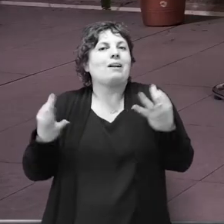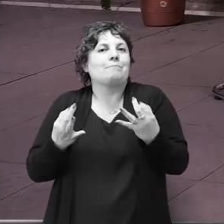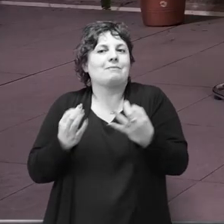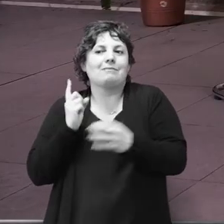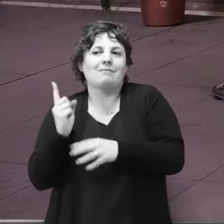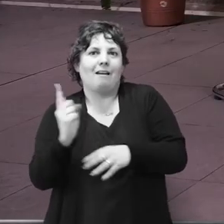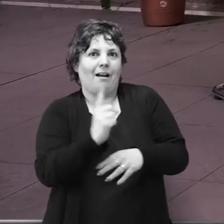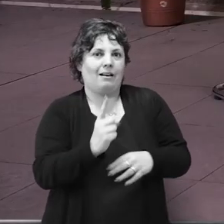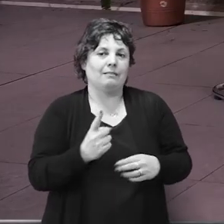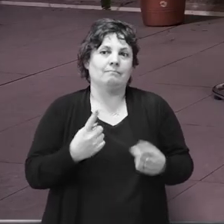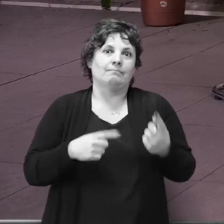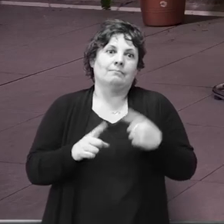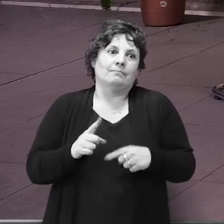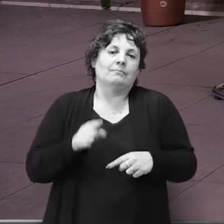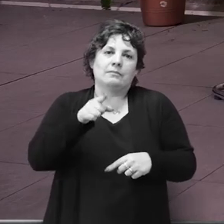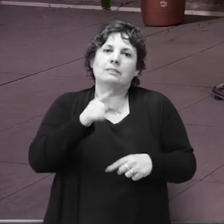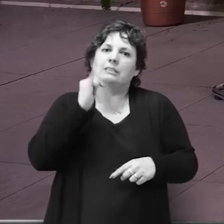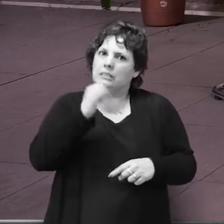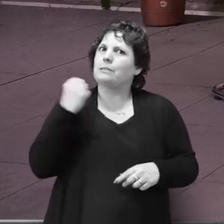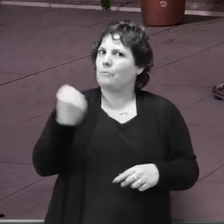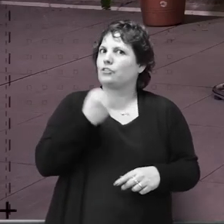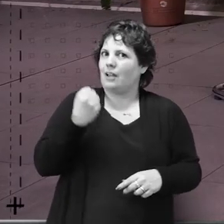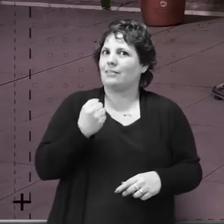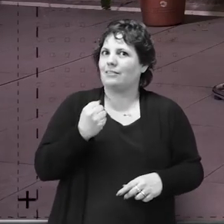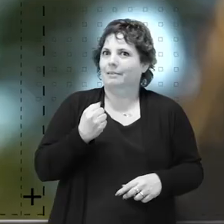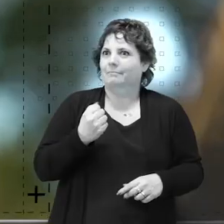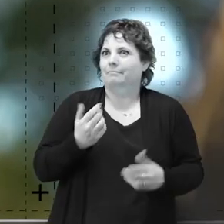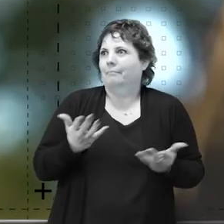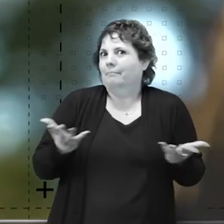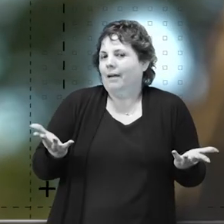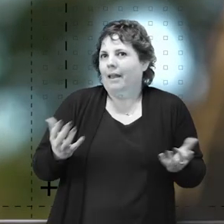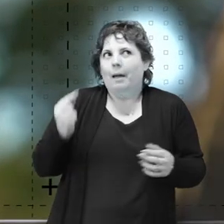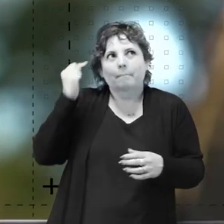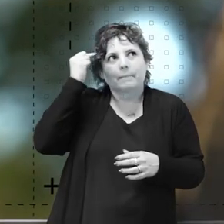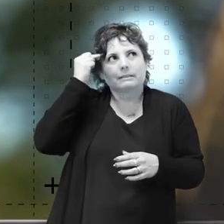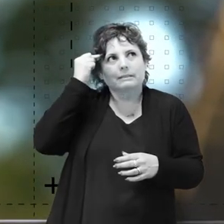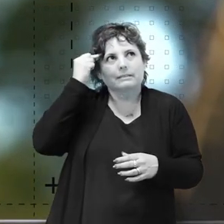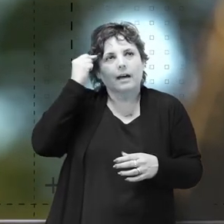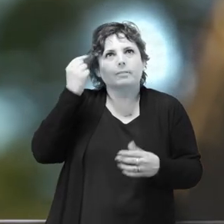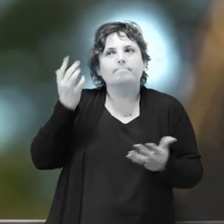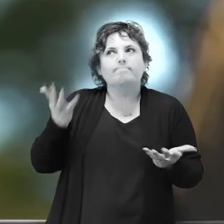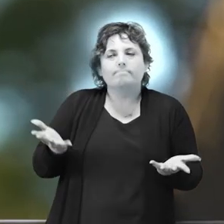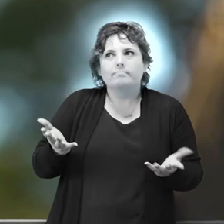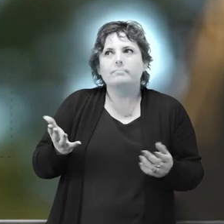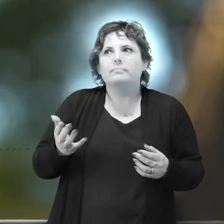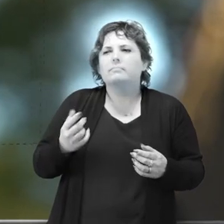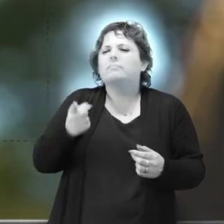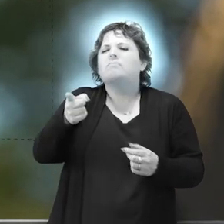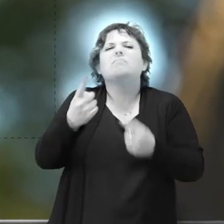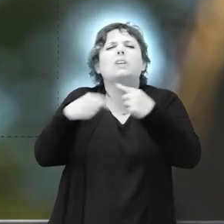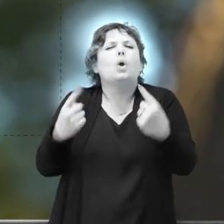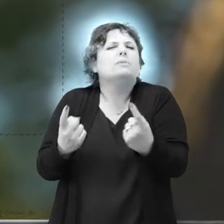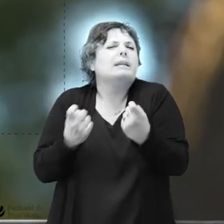esto es importante para poder pensar qué acciones necesitan